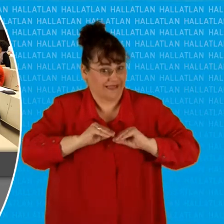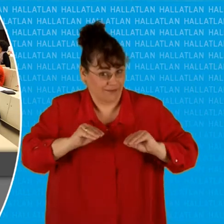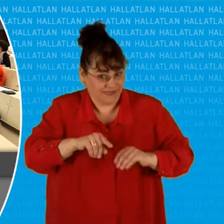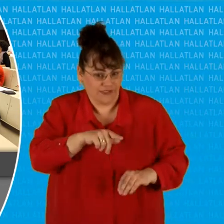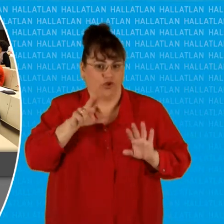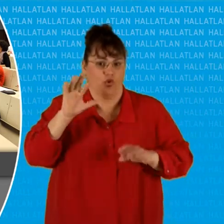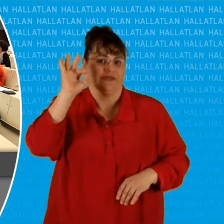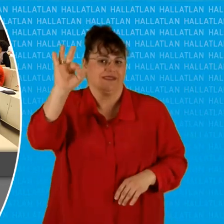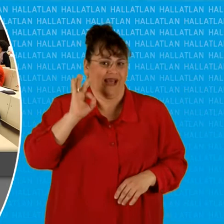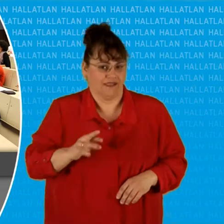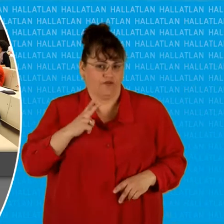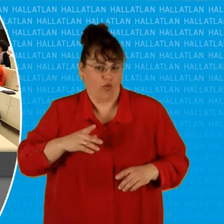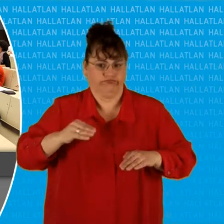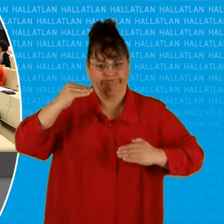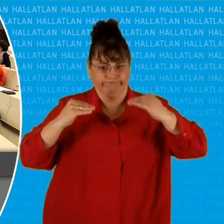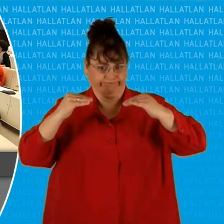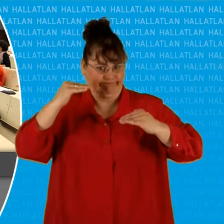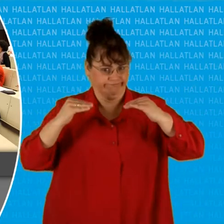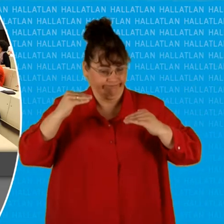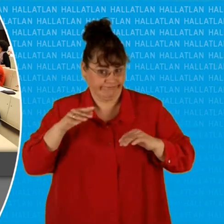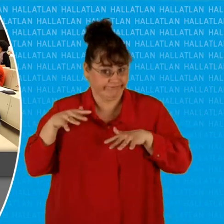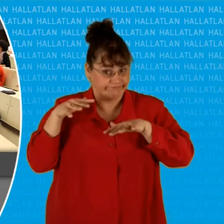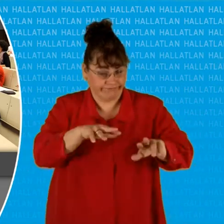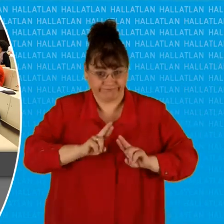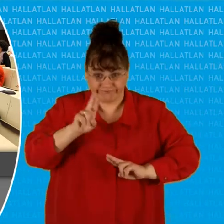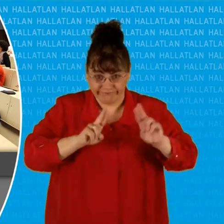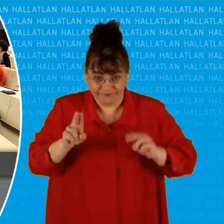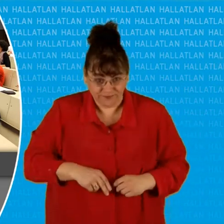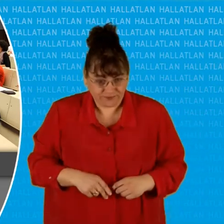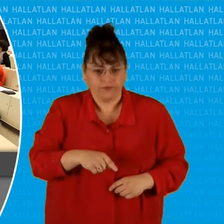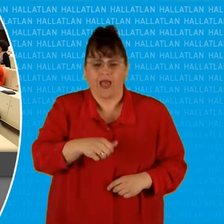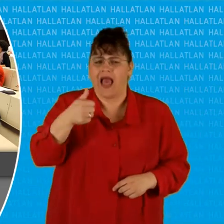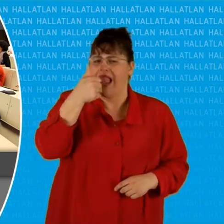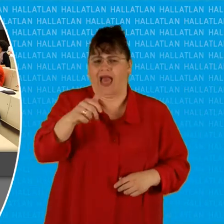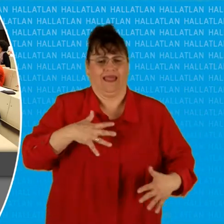informatikai képzésekre 8 százalékos volt a jelentkezési arány.